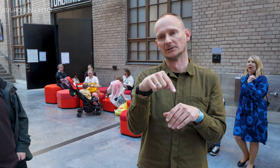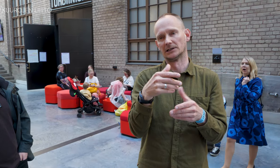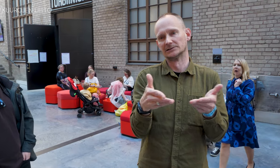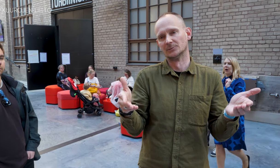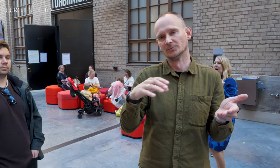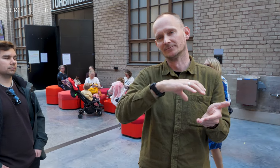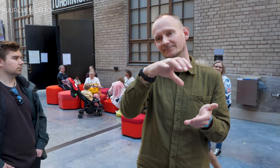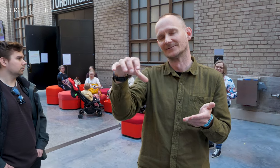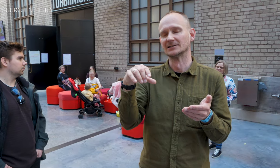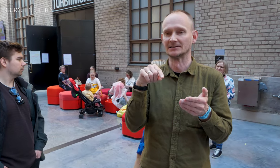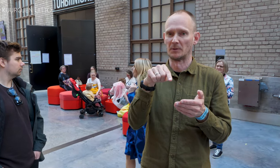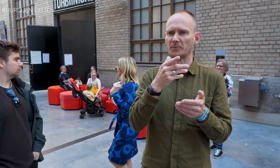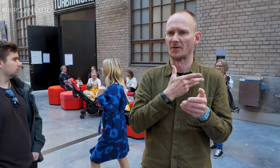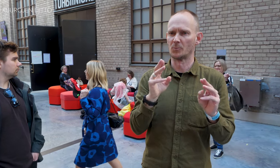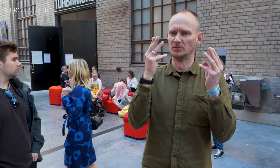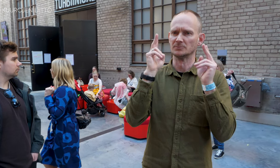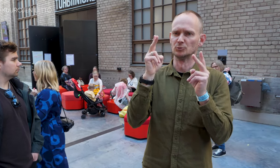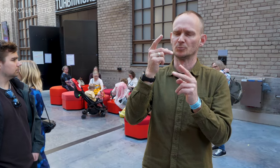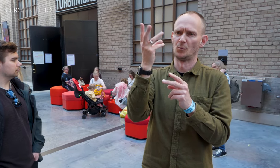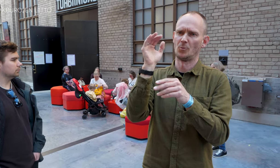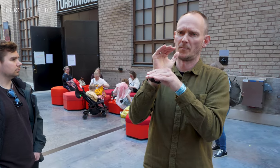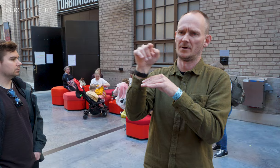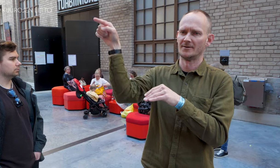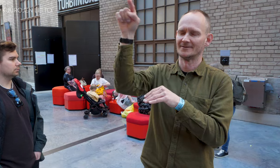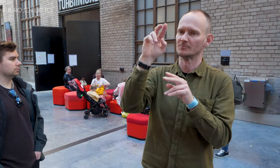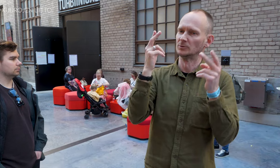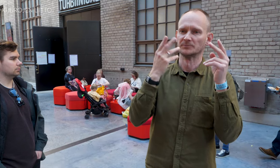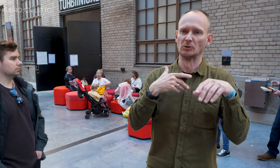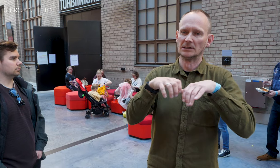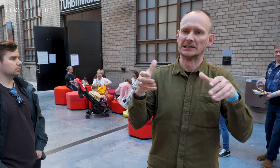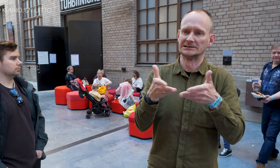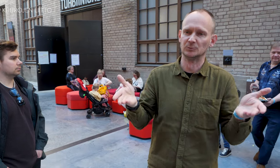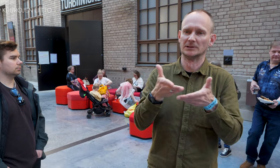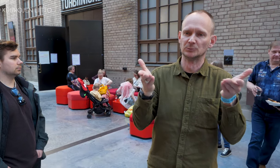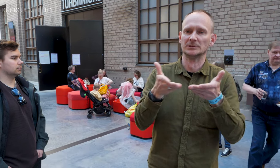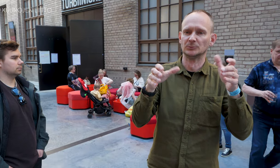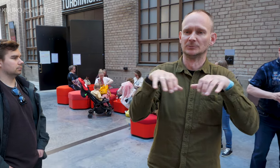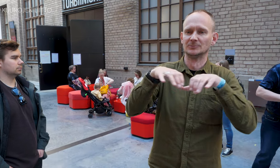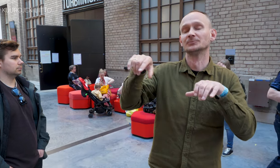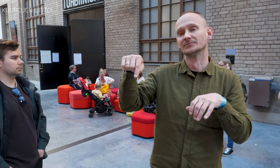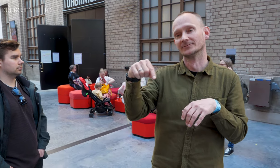Esittelypöydät ovat nykyään ajankohtaisia muualla maailmassakin.